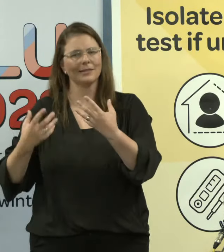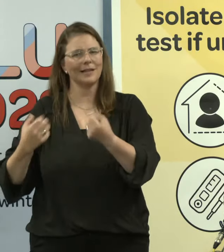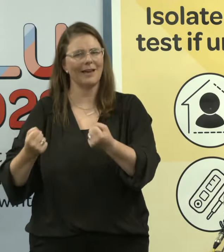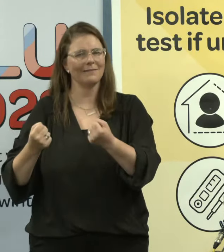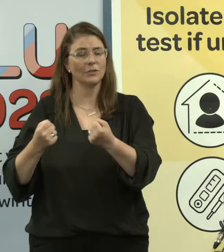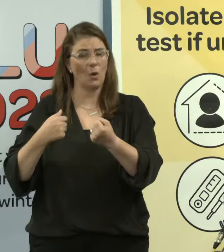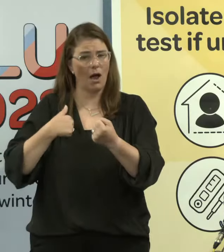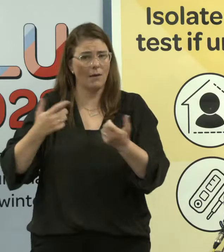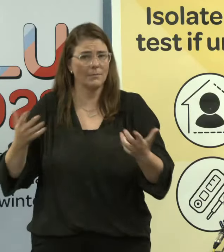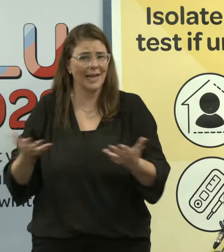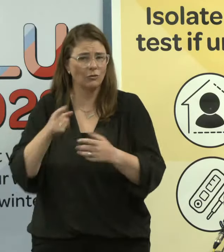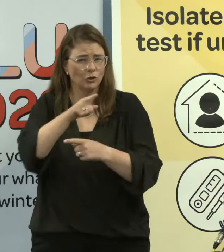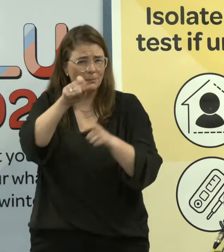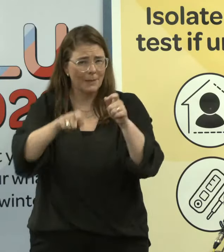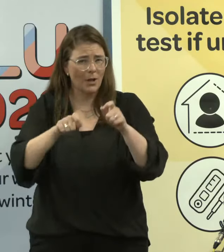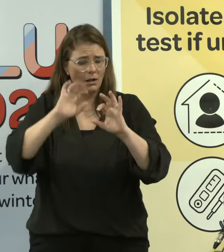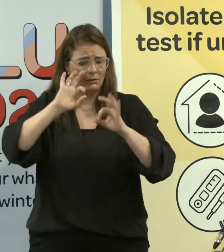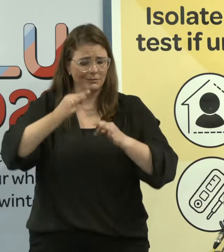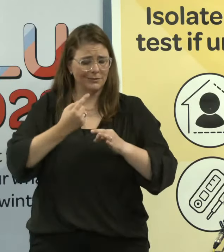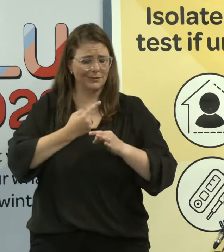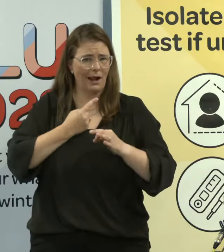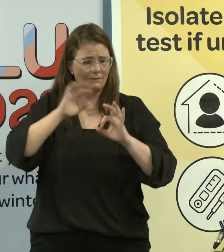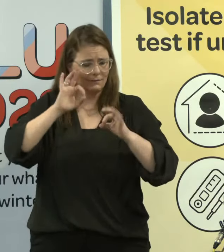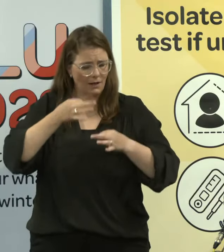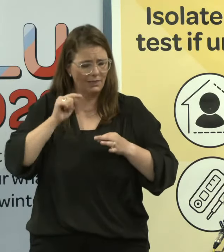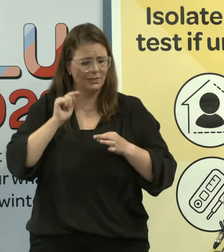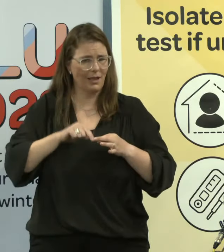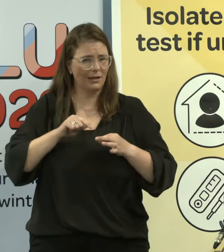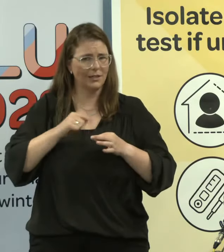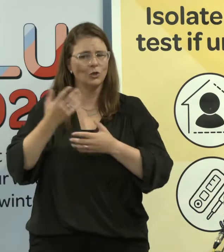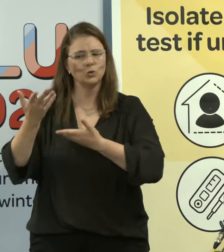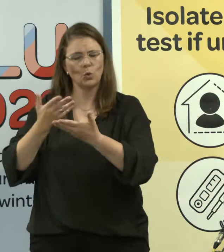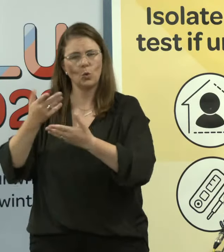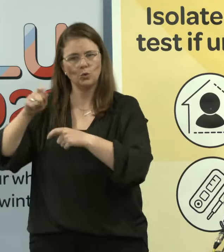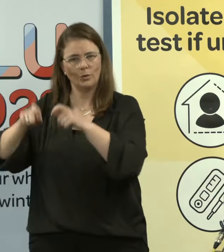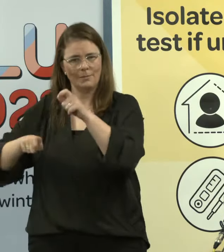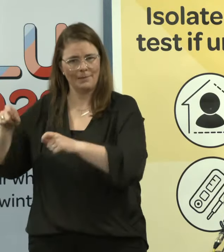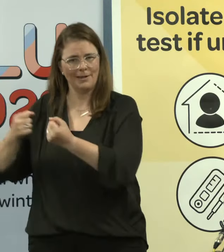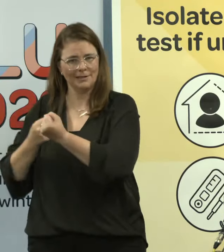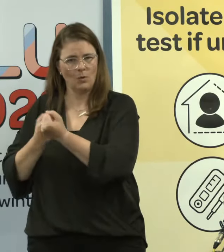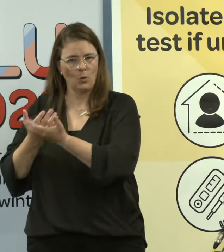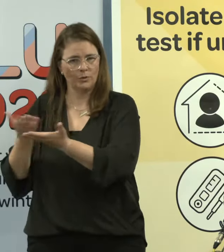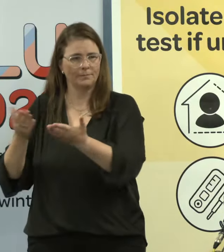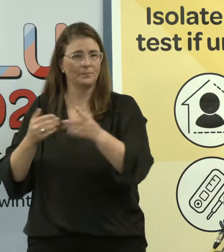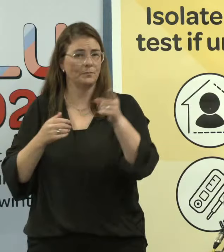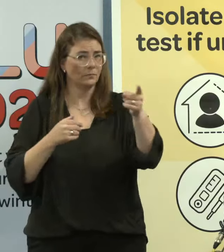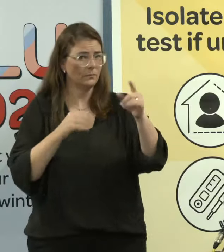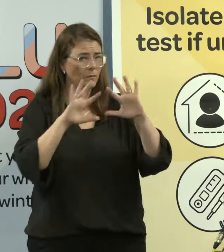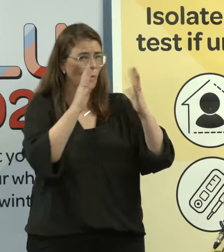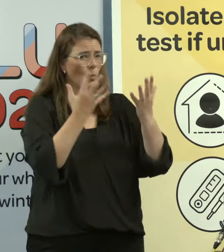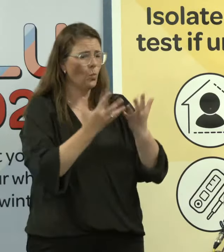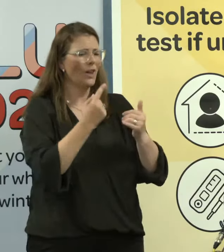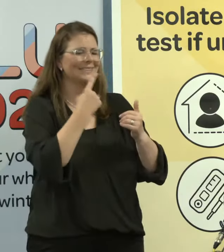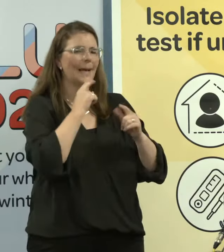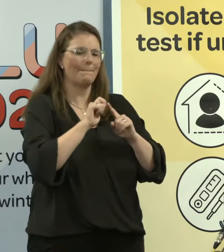kitea e tatou katoa, kua pa ki a COVID. Na ka akiaki ahau i nga